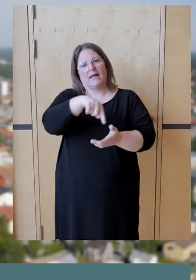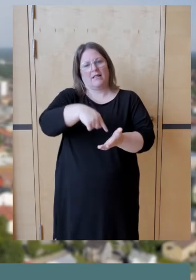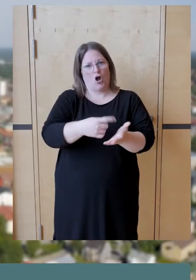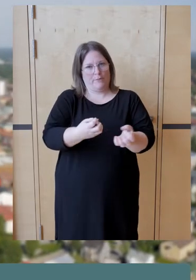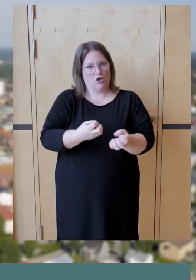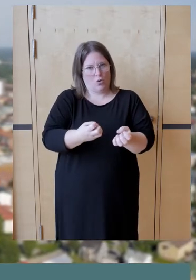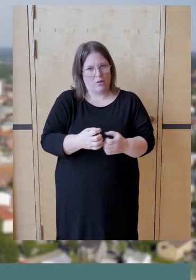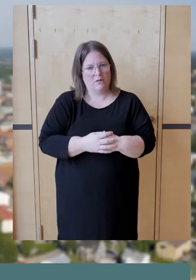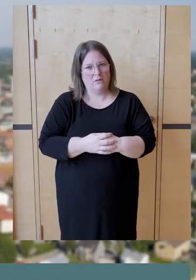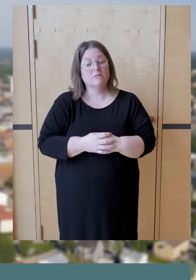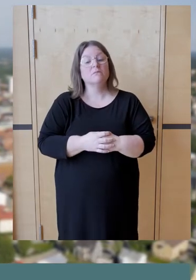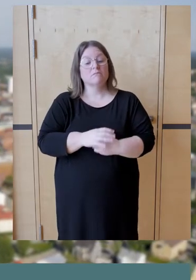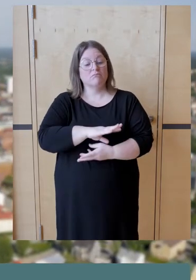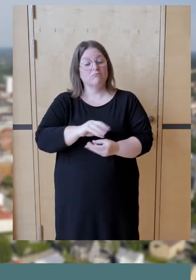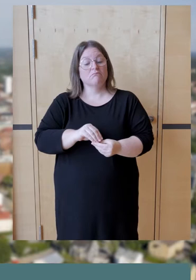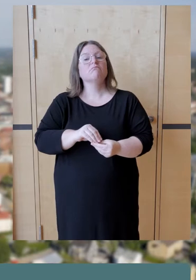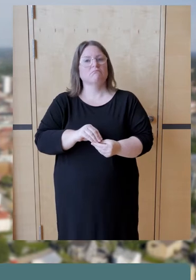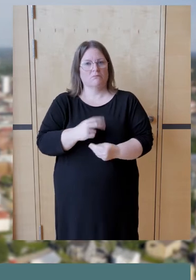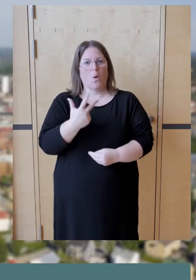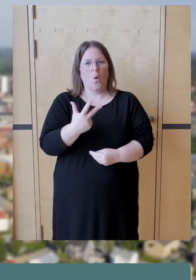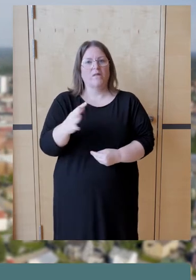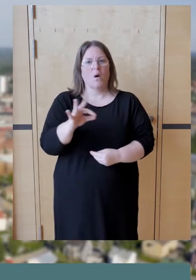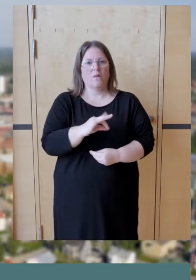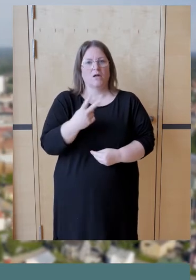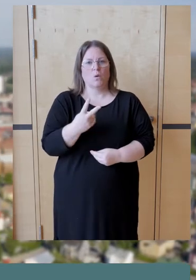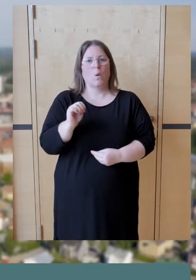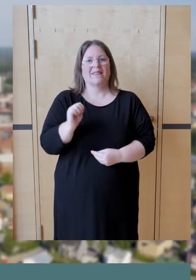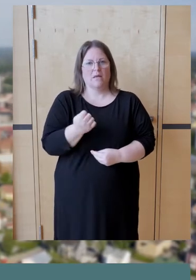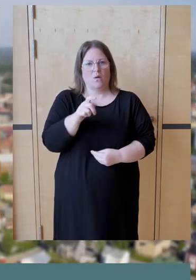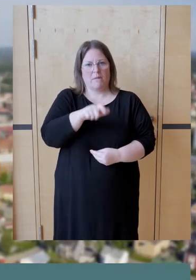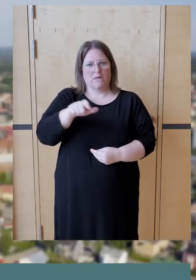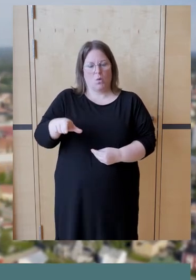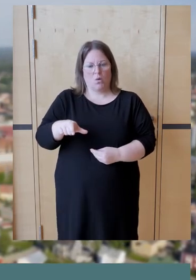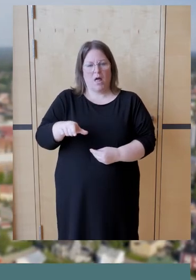829 personer som är äldre än 80 år i kommun Fram till dess